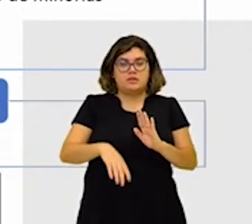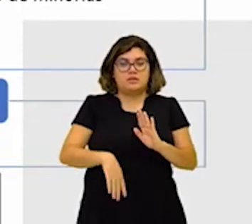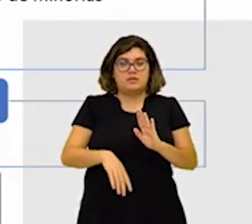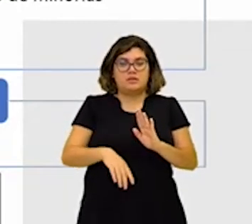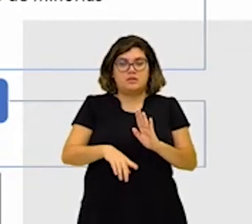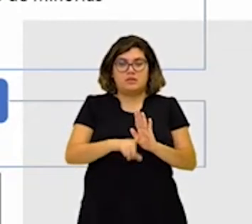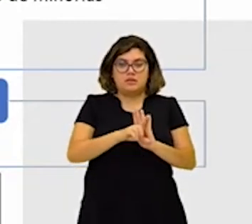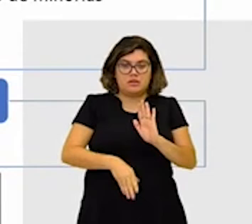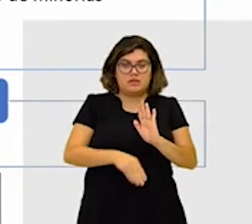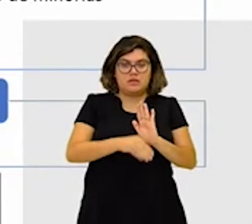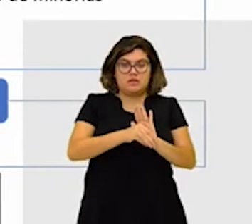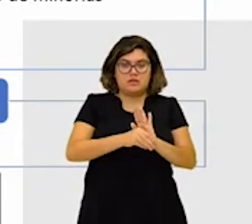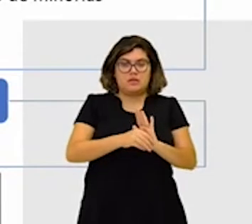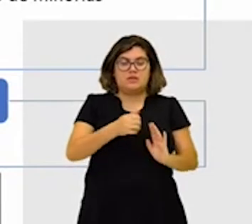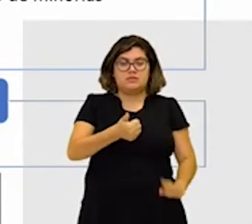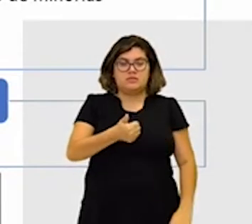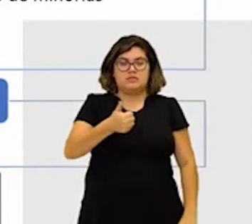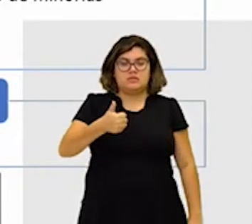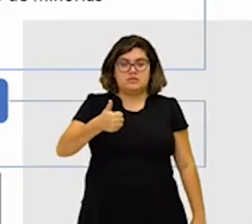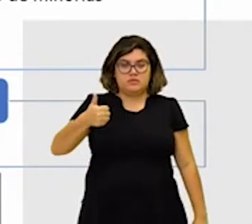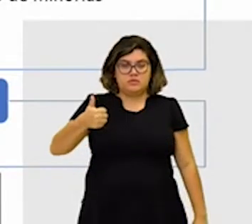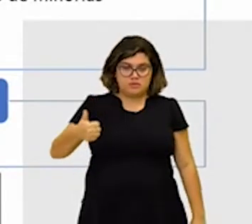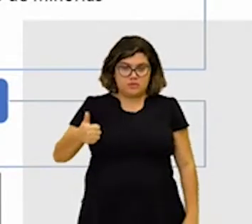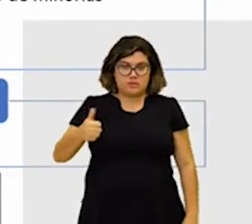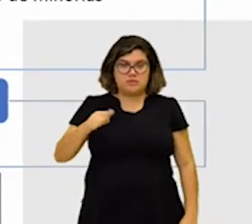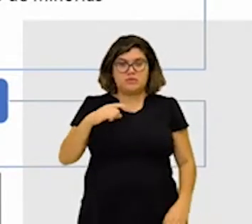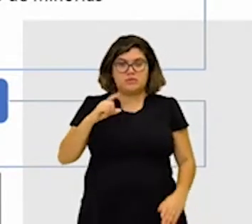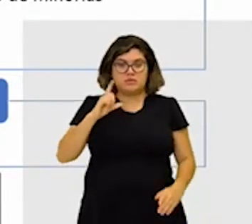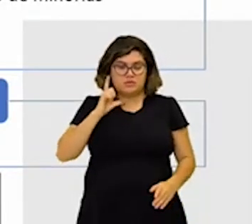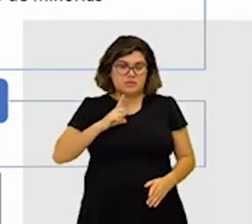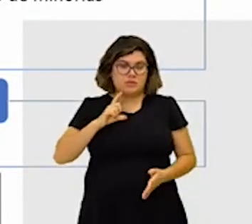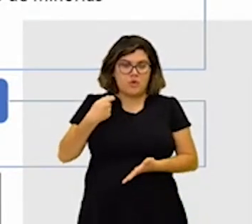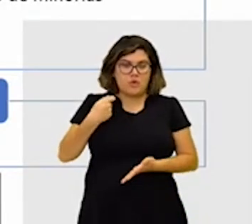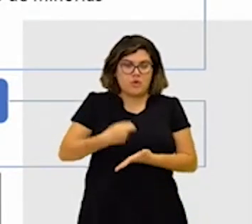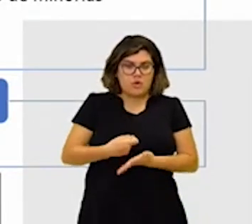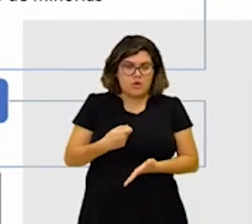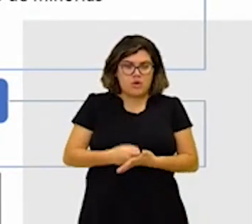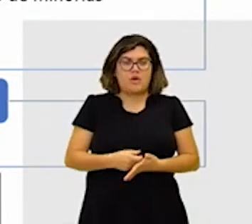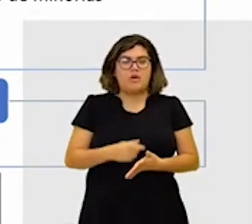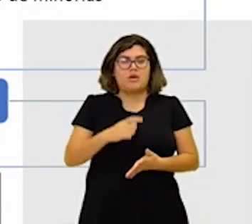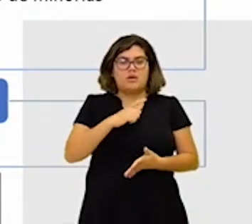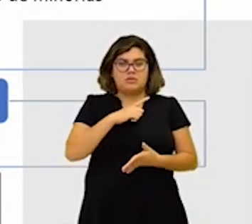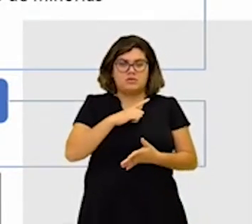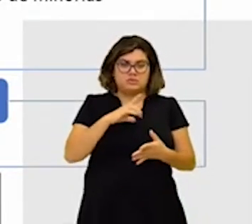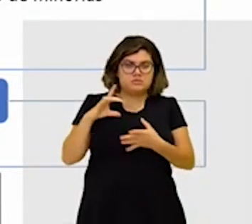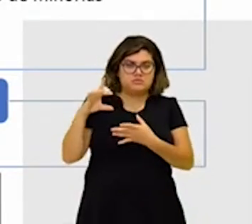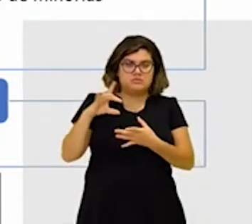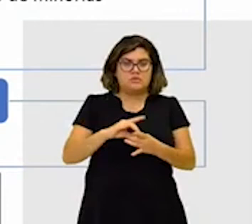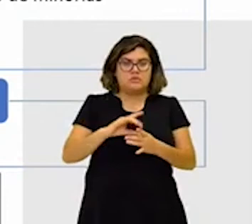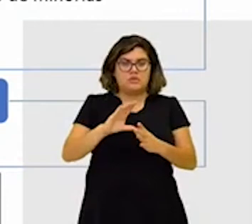de 2021 e permite que obriga o cômputo em dobro dos votos conferidos a candidaturas femininas e